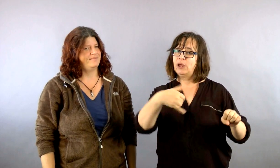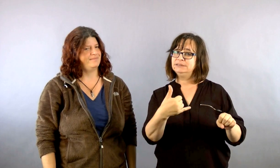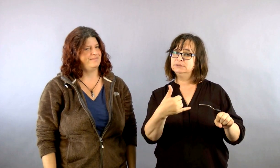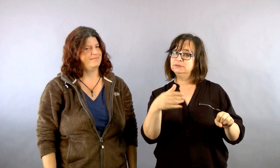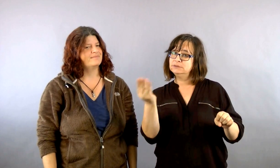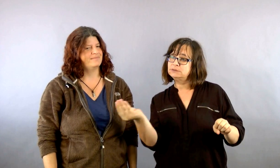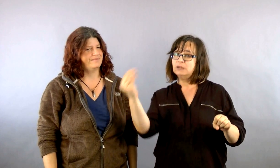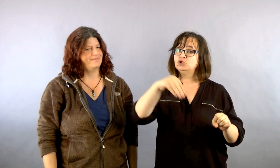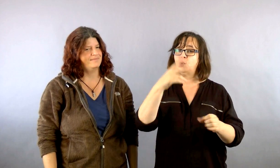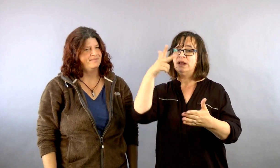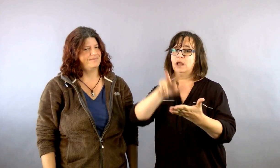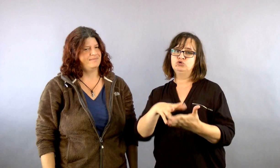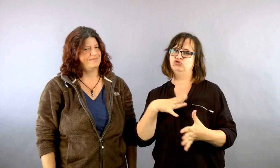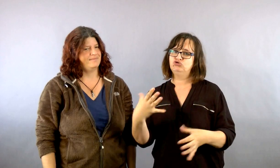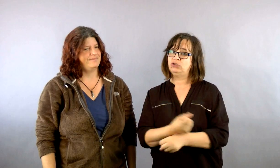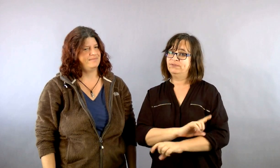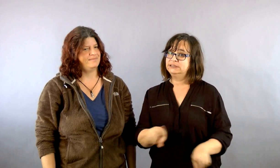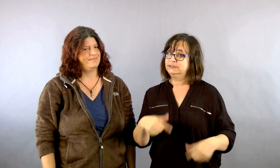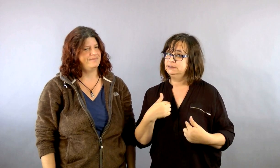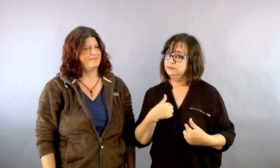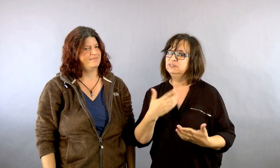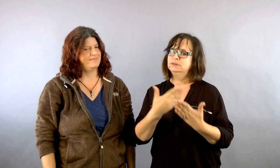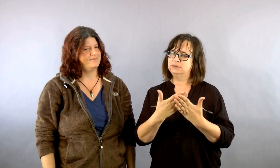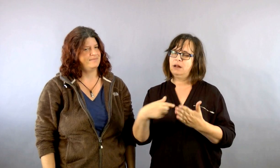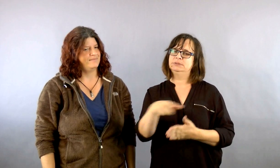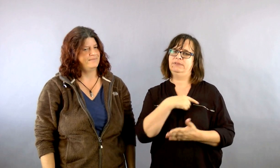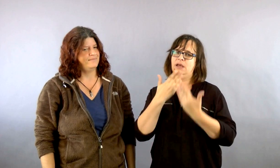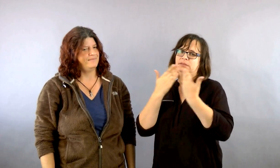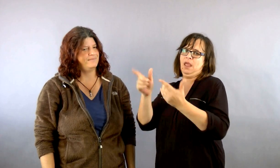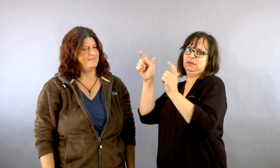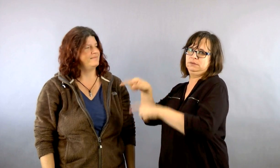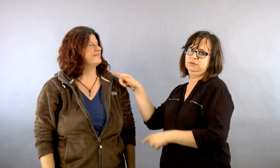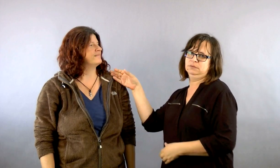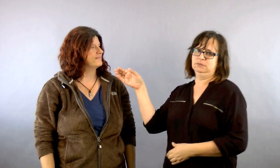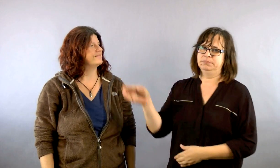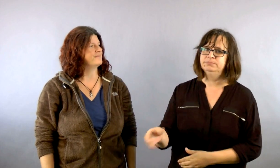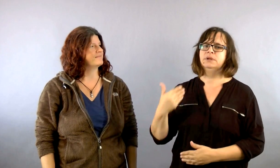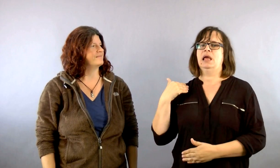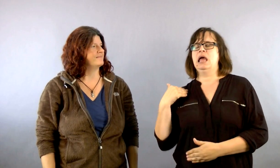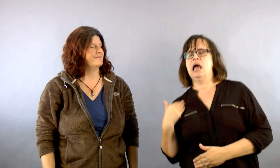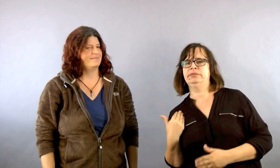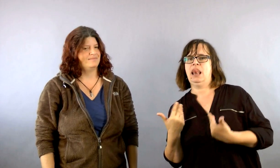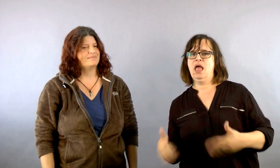Das Projekt "Anerkennung" auch noch vorzubereiten, würden wir nicht schaffen. Deshalb sind wir dankbar, dass Xenia angestellt wurde.